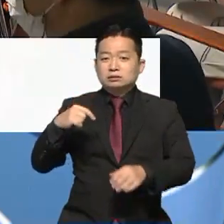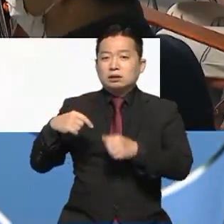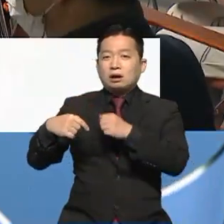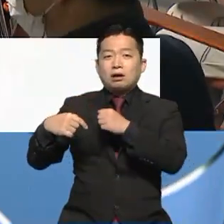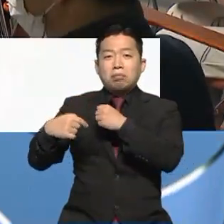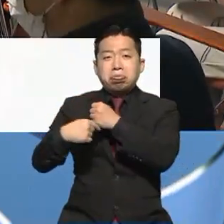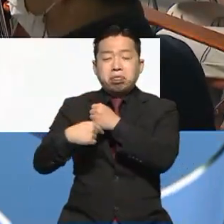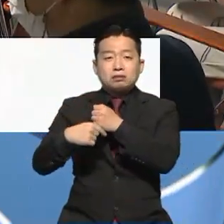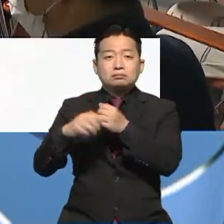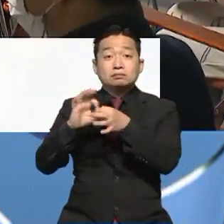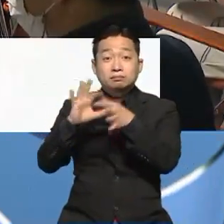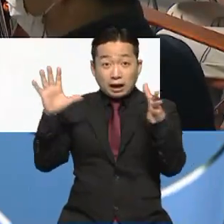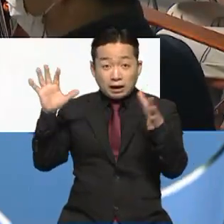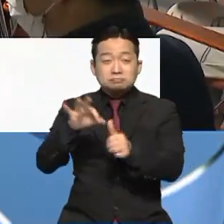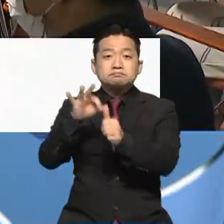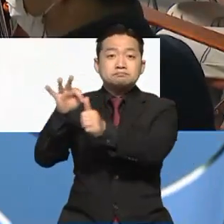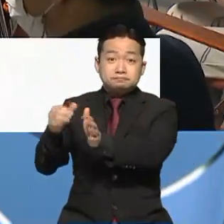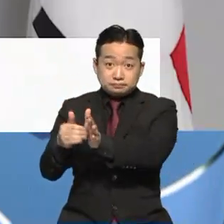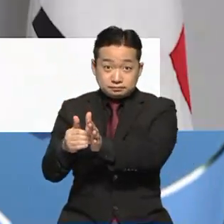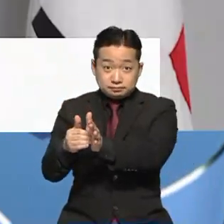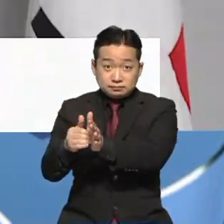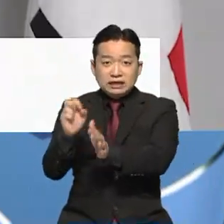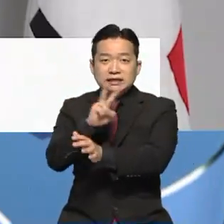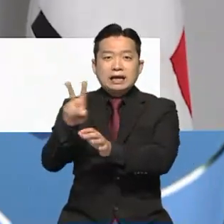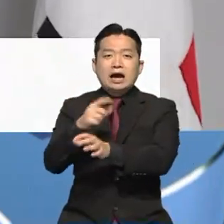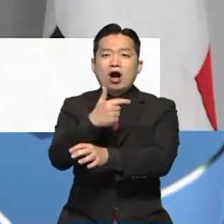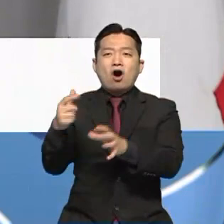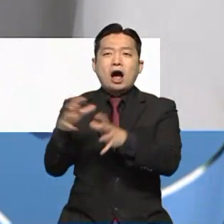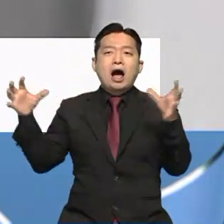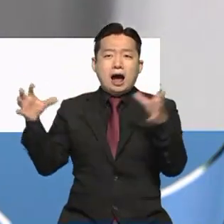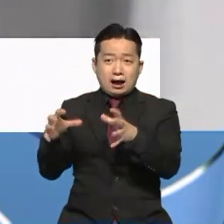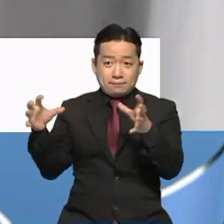총선처럼 야권 거대 야당 중심으로 통합해라, 정권 교체해라, 이런 메시지를